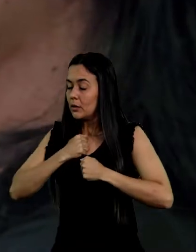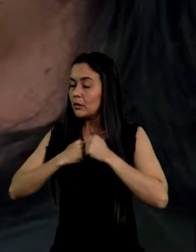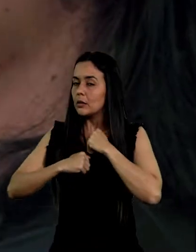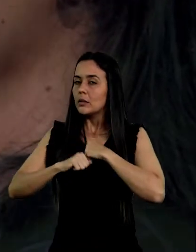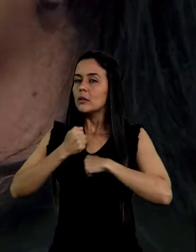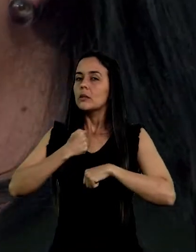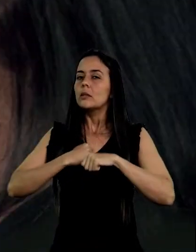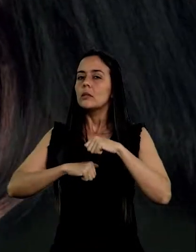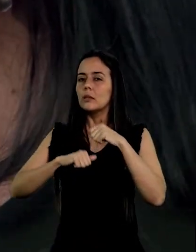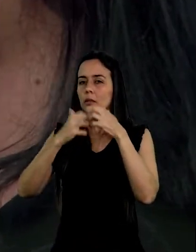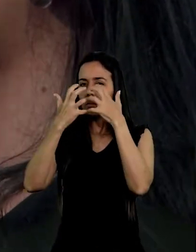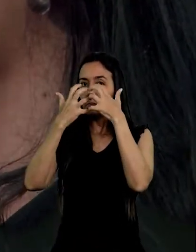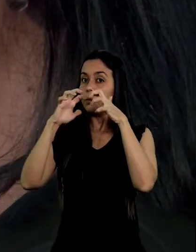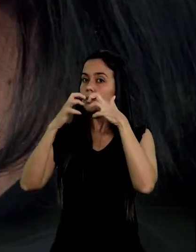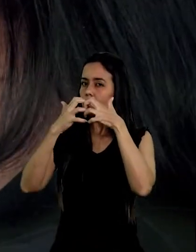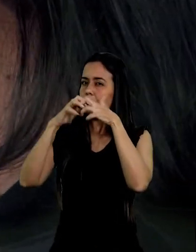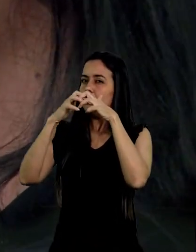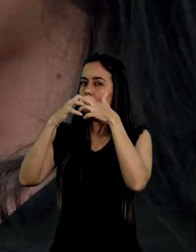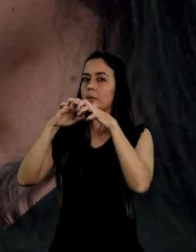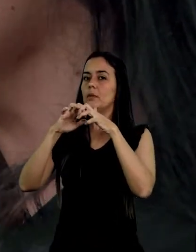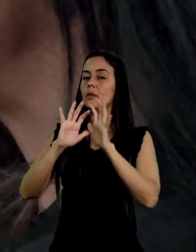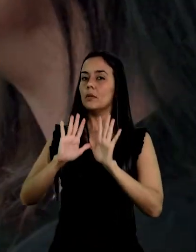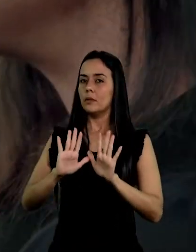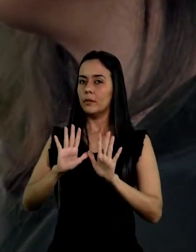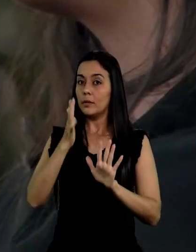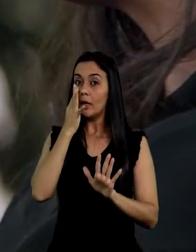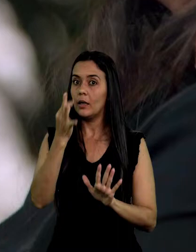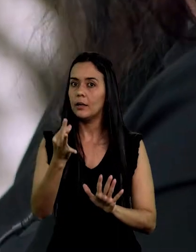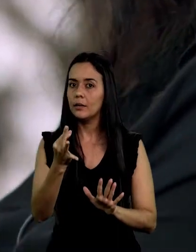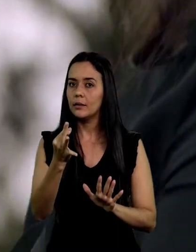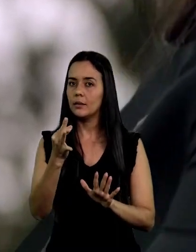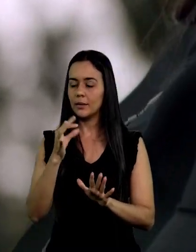O cérebro está sempre percebendo o risco,